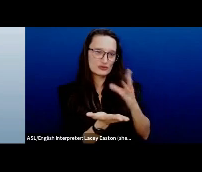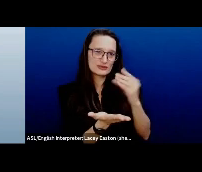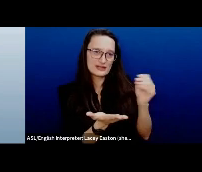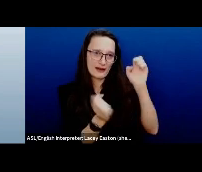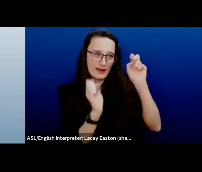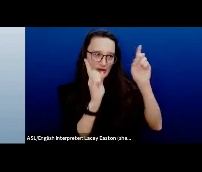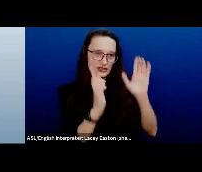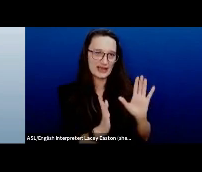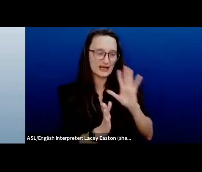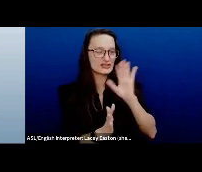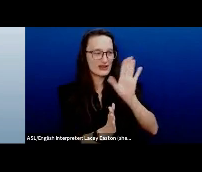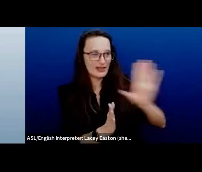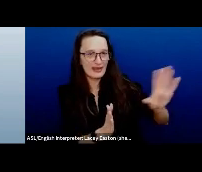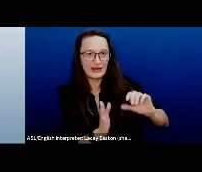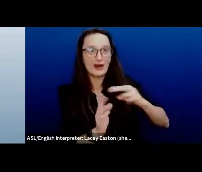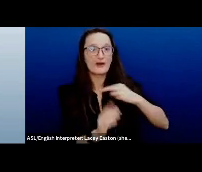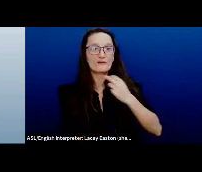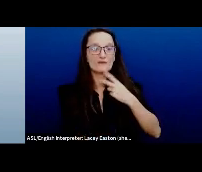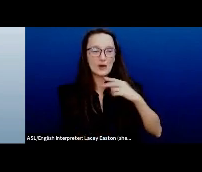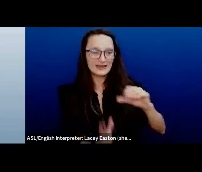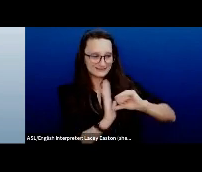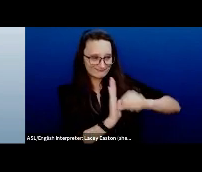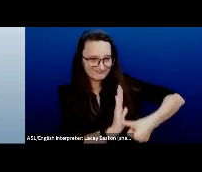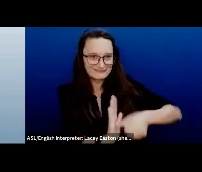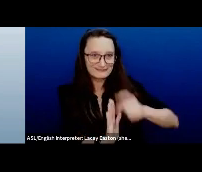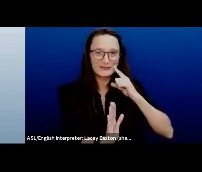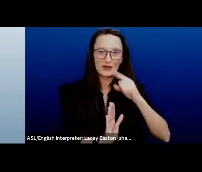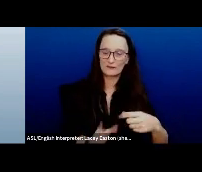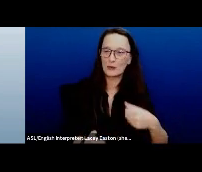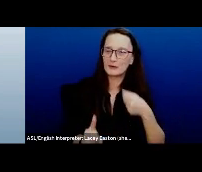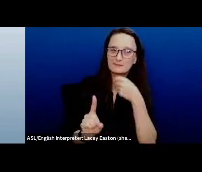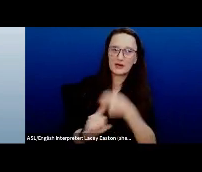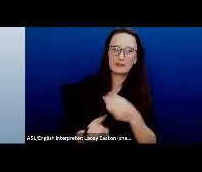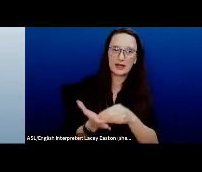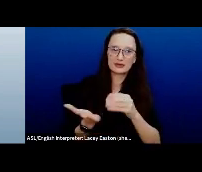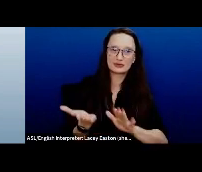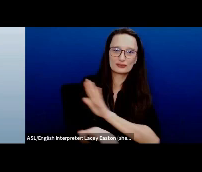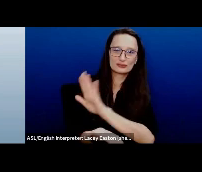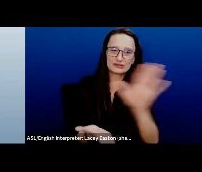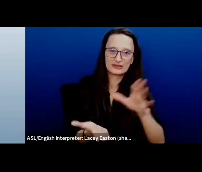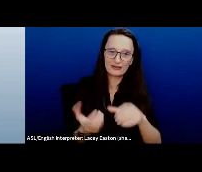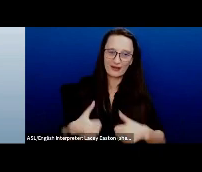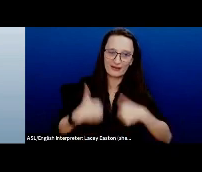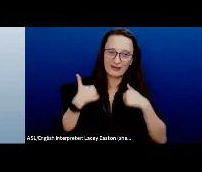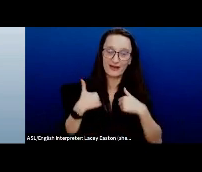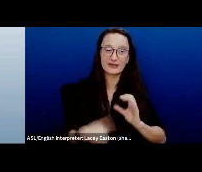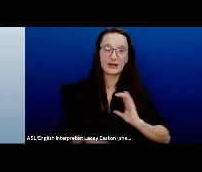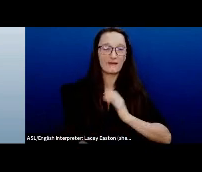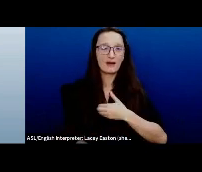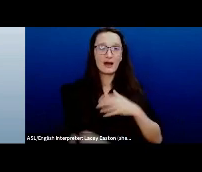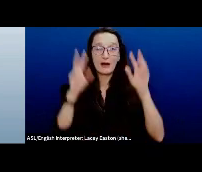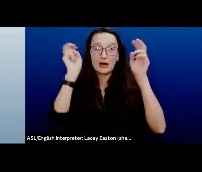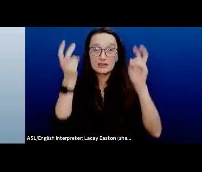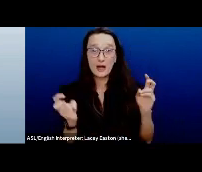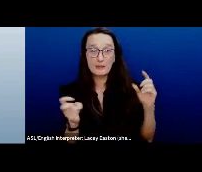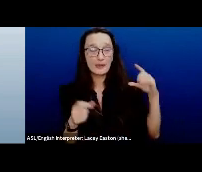en la vida de los estudiantes. Nuestros temas se generan a partir de años de aportes directos de familias